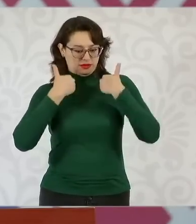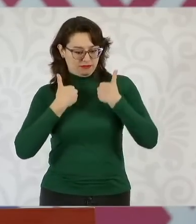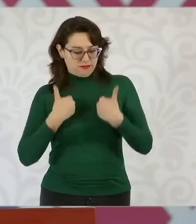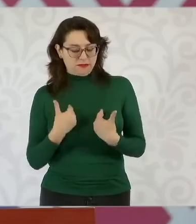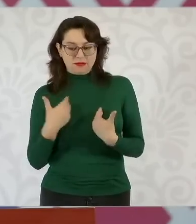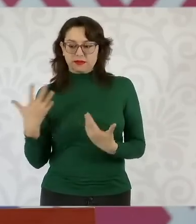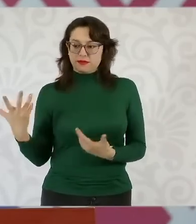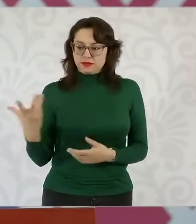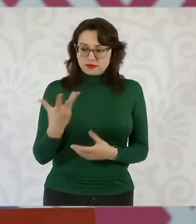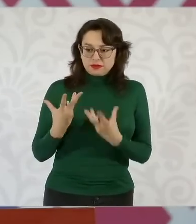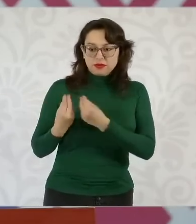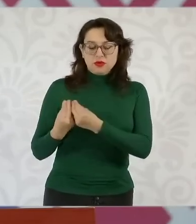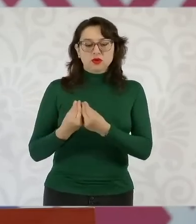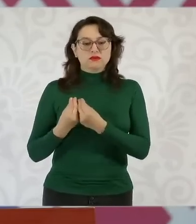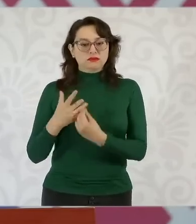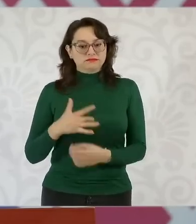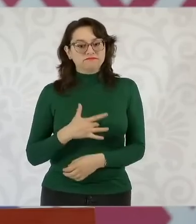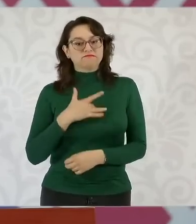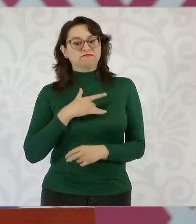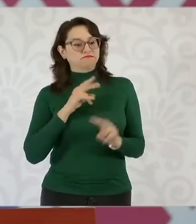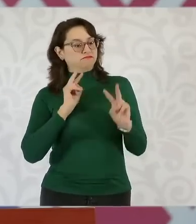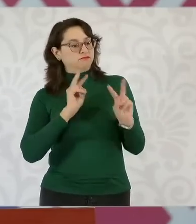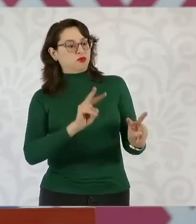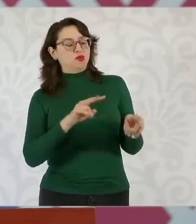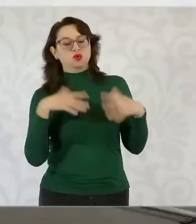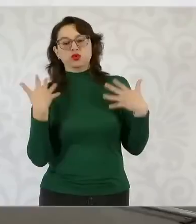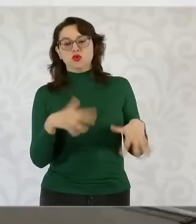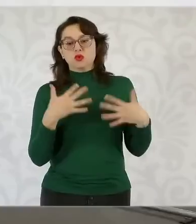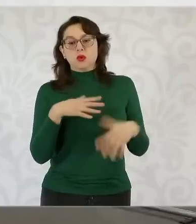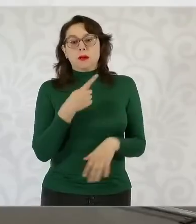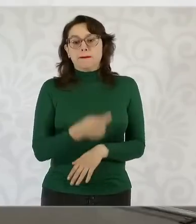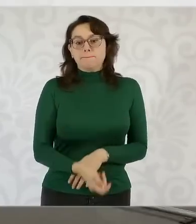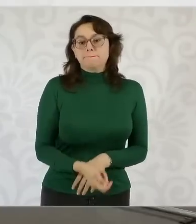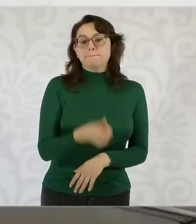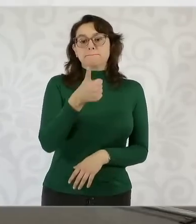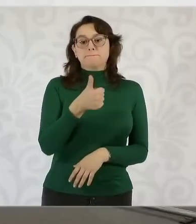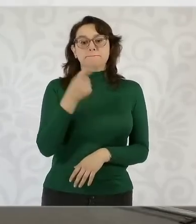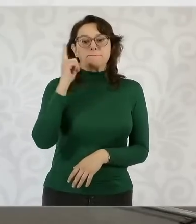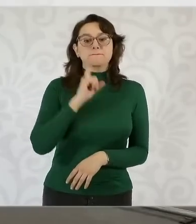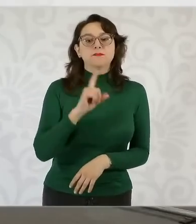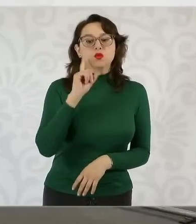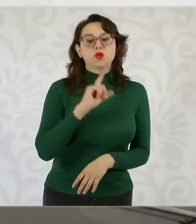estamos muy entusiasmados de ver la usted como la primera mujer Eh presidenta de México esto es muy